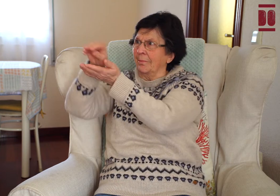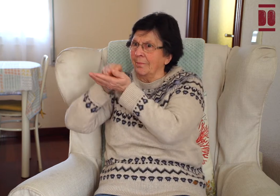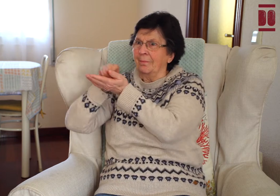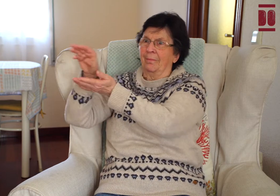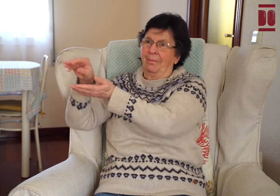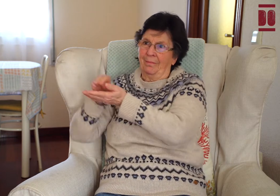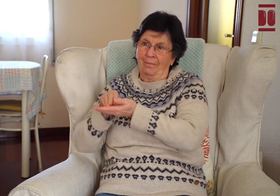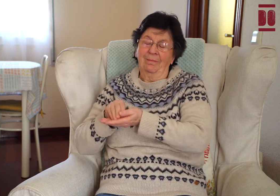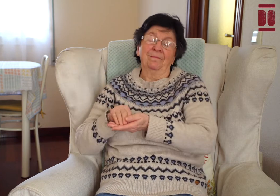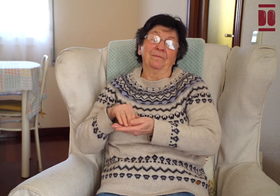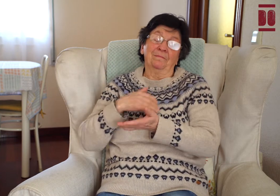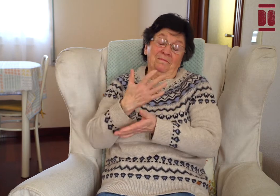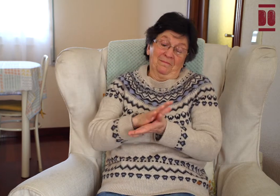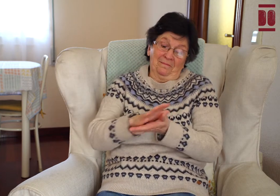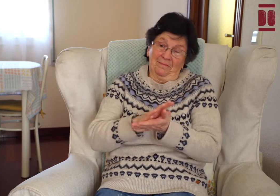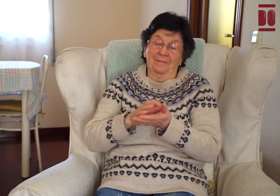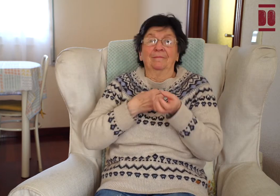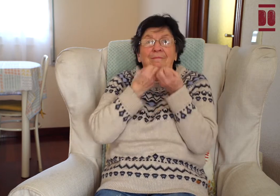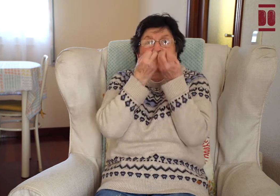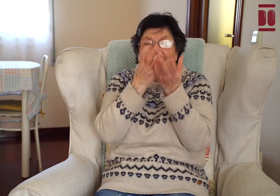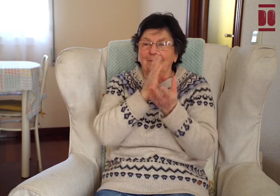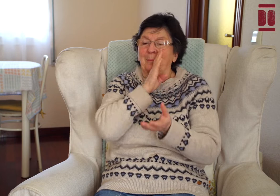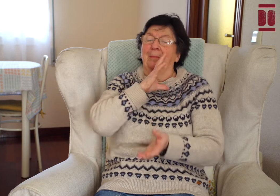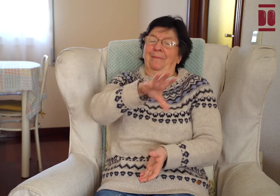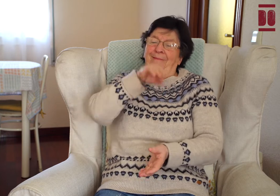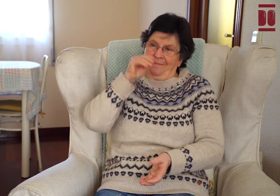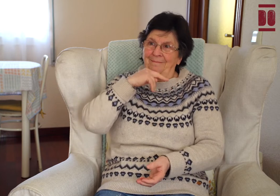sus gestos, se me ocurrió la forma de expresarme y hacerme entender con ellos.